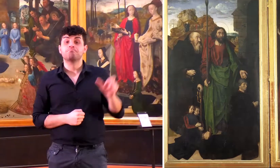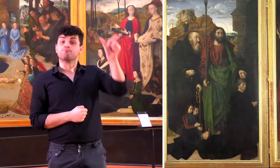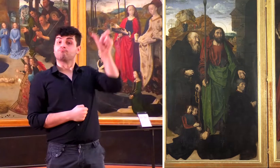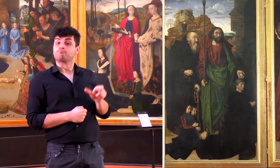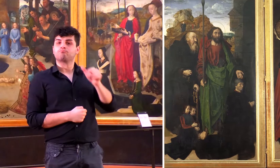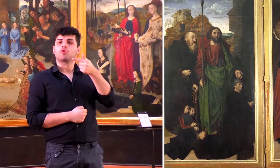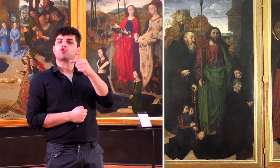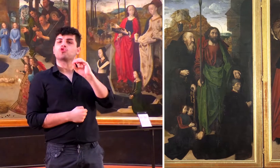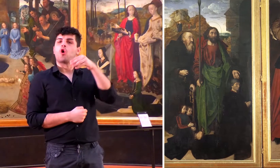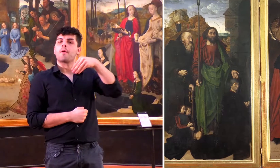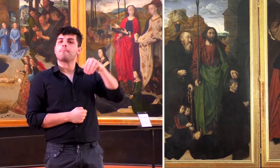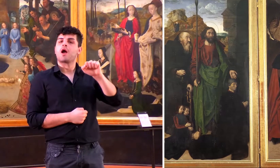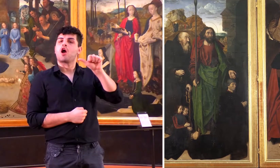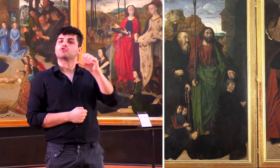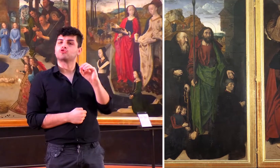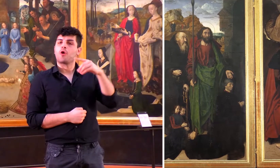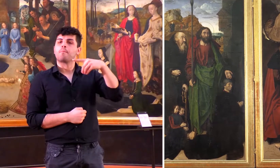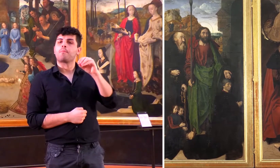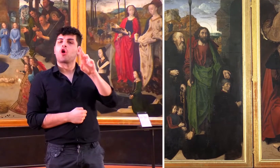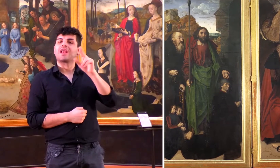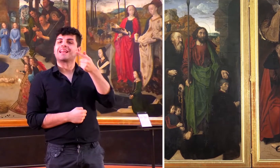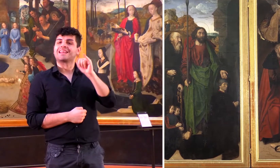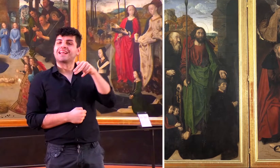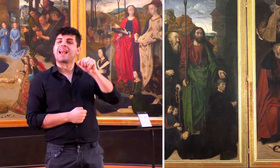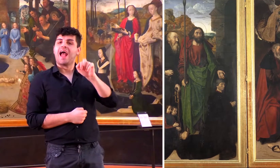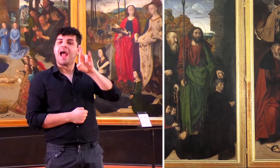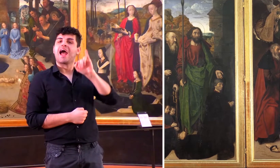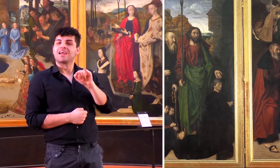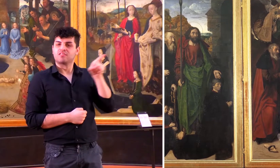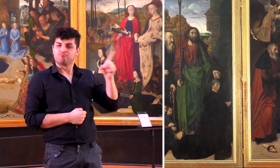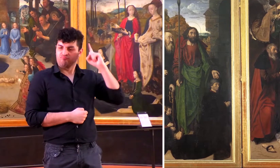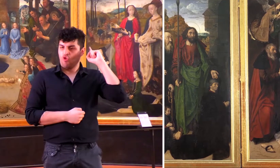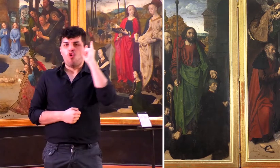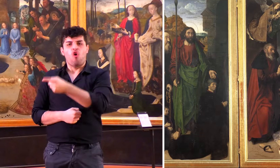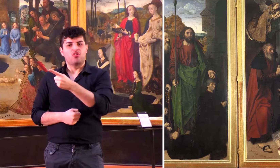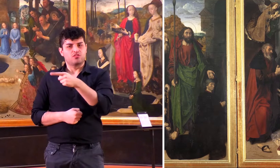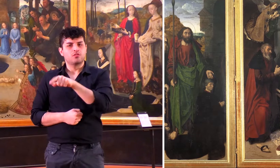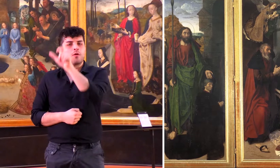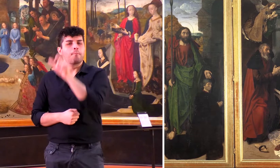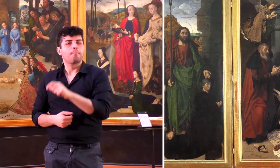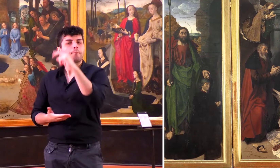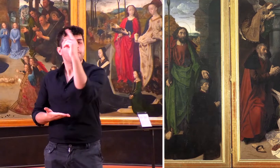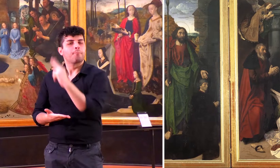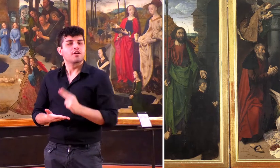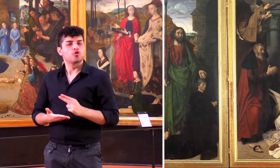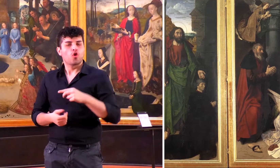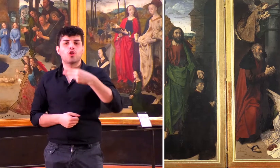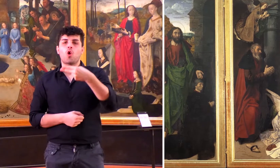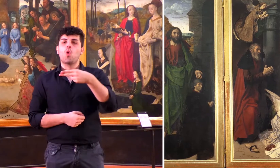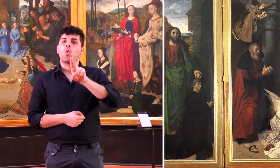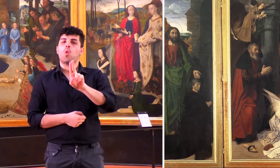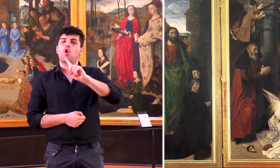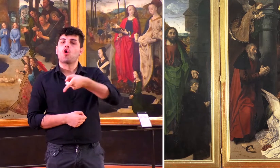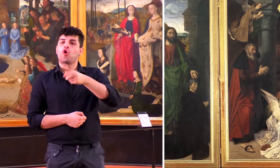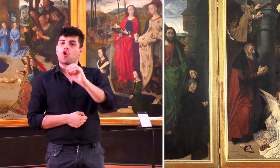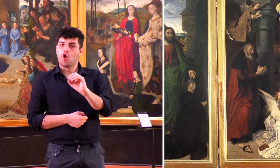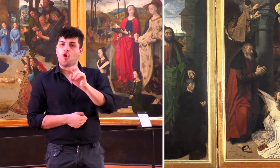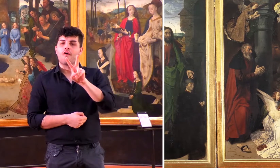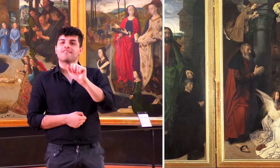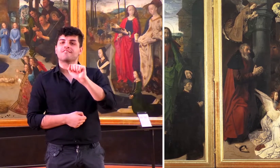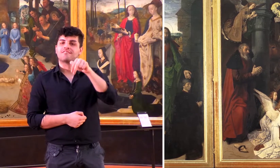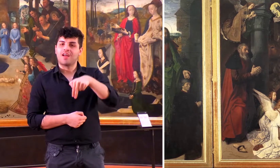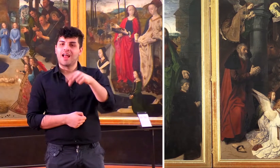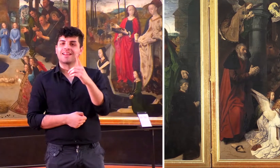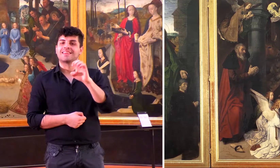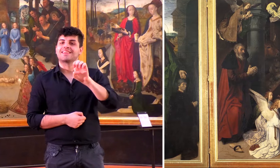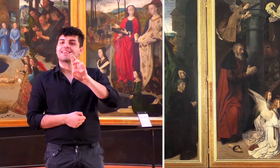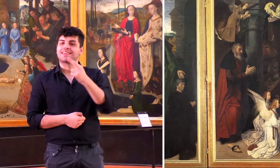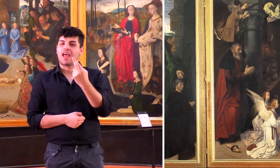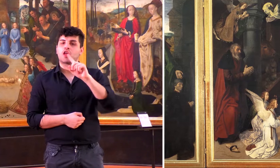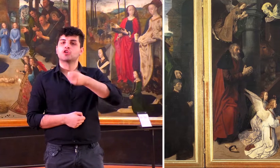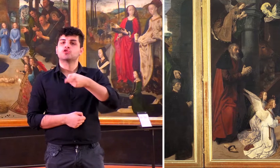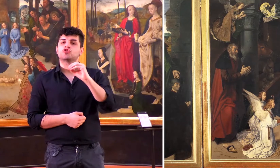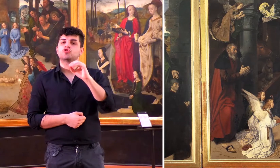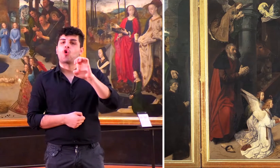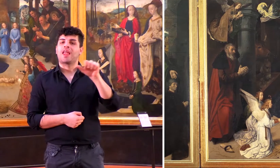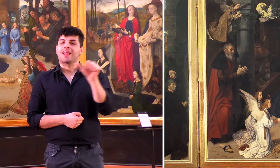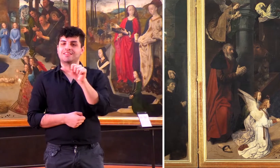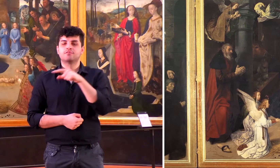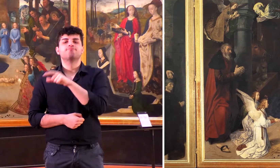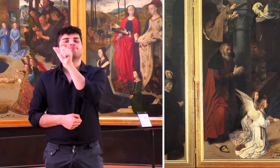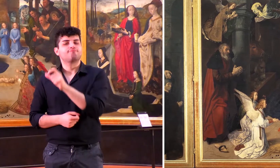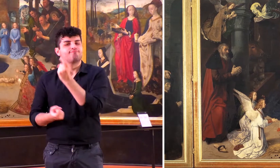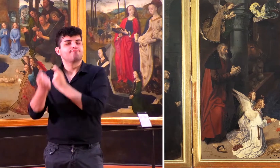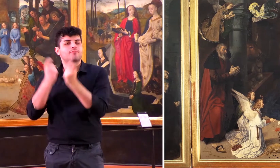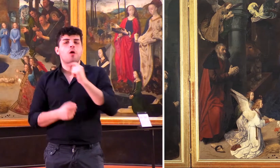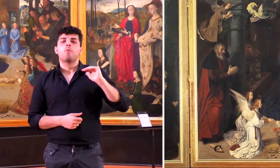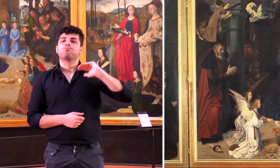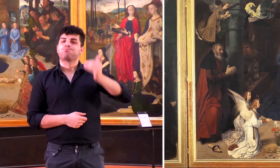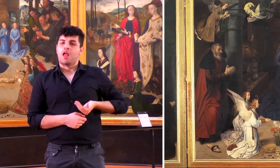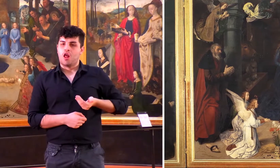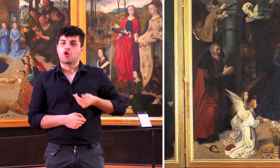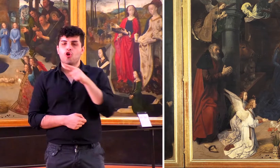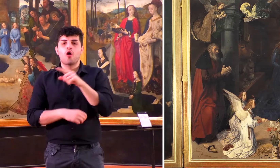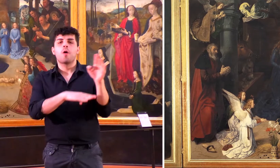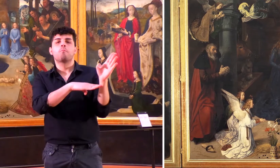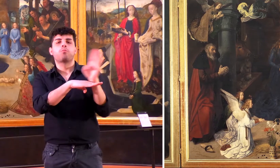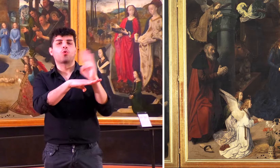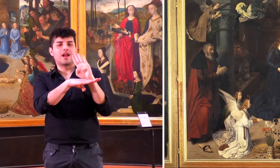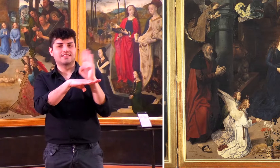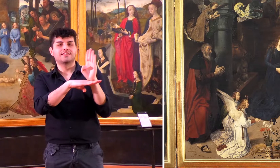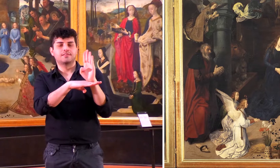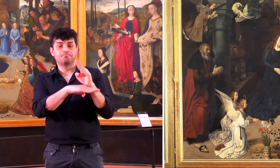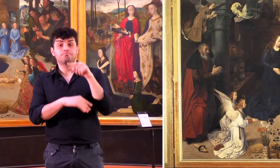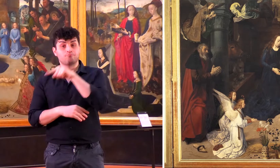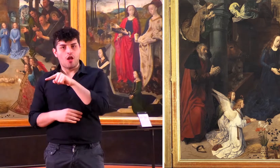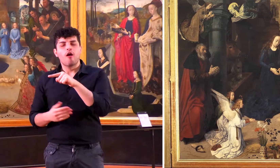Tommaso Portinari lo commissionò ad Hugo Van Der Goes, pittore belga, di Bruges.